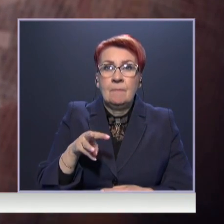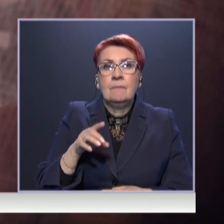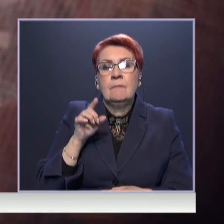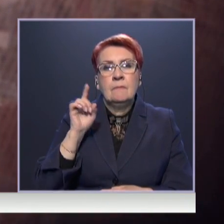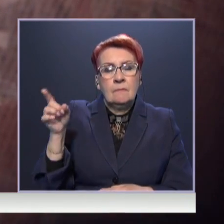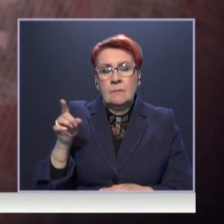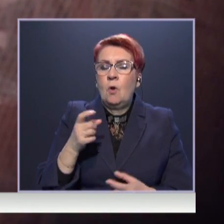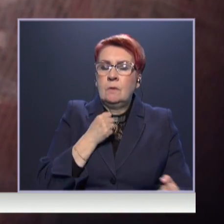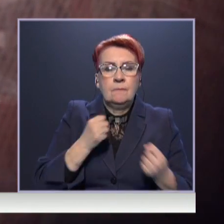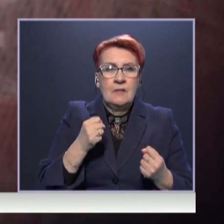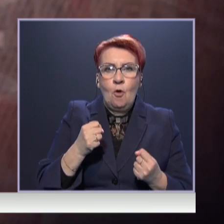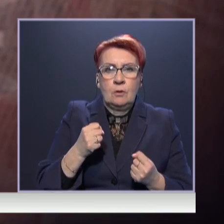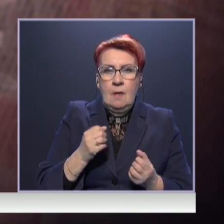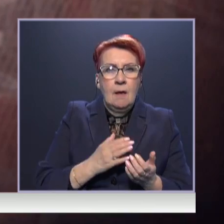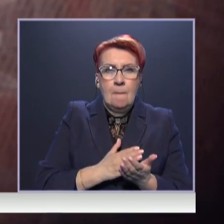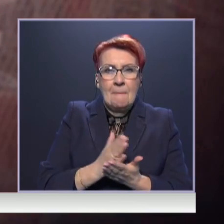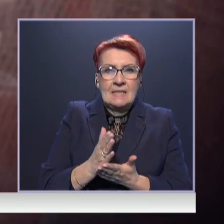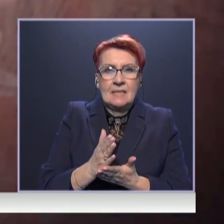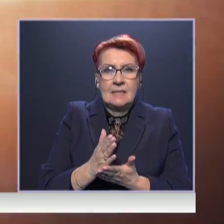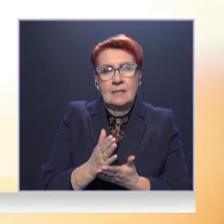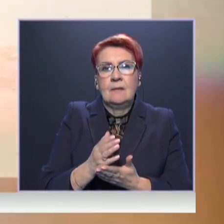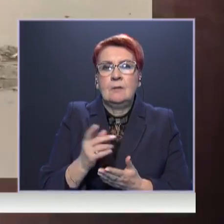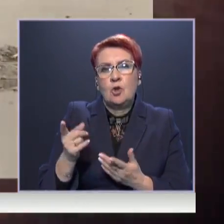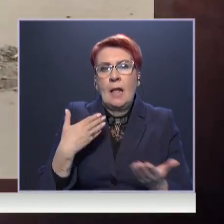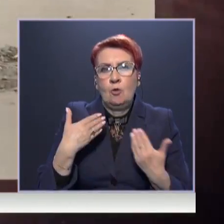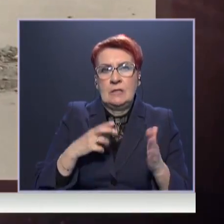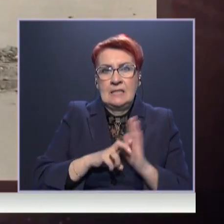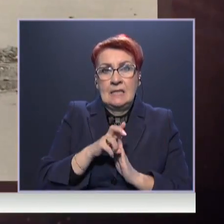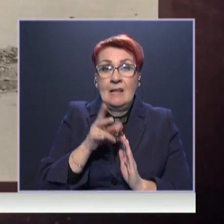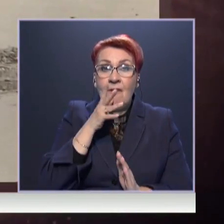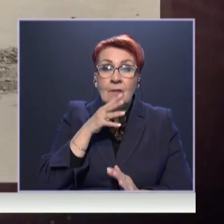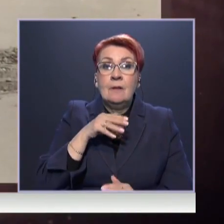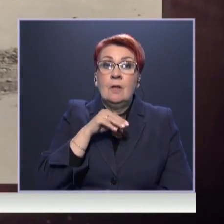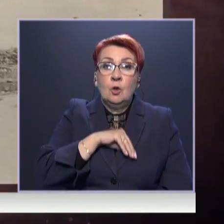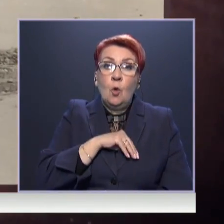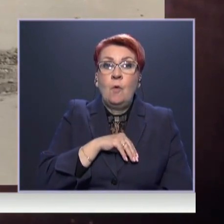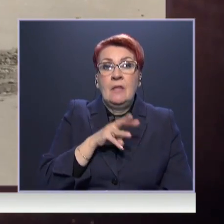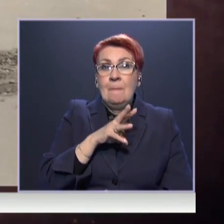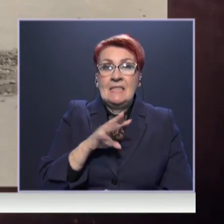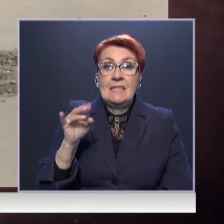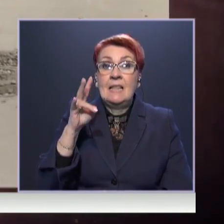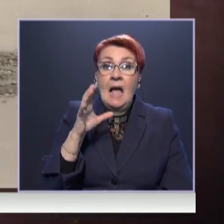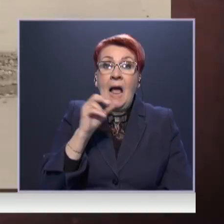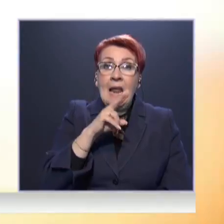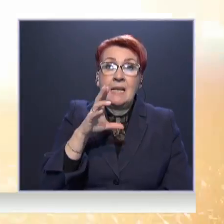твердую позицию касающейся дел церкви и во время духовной миссии на Аляске и будучи наместником угличского